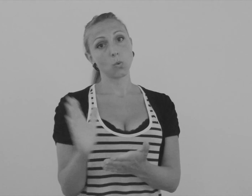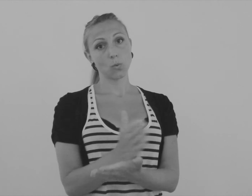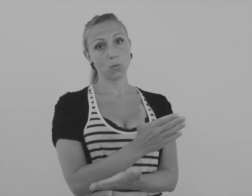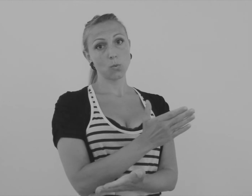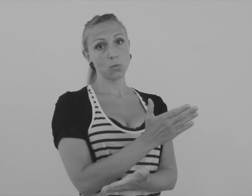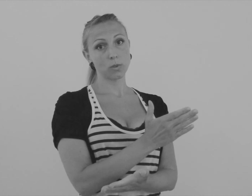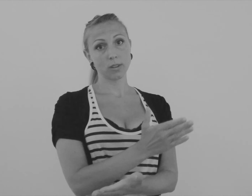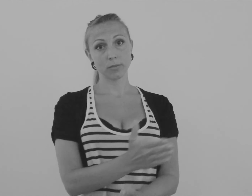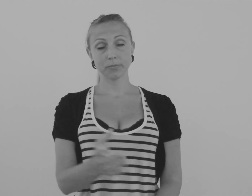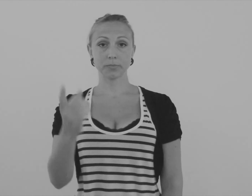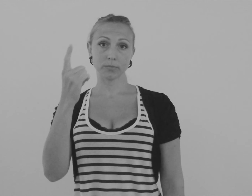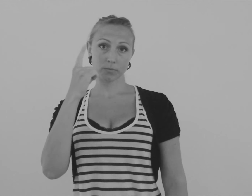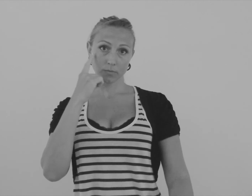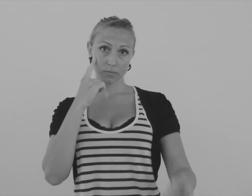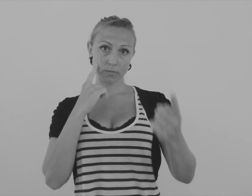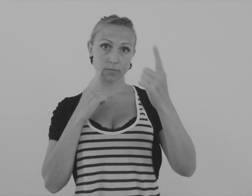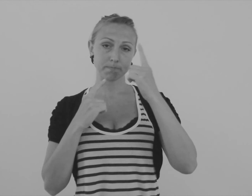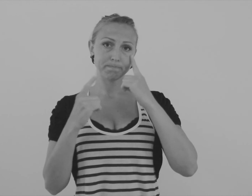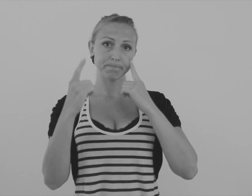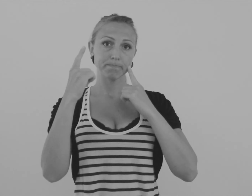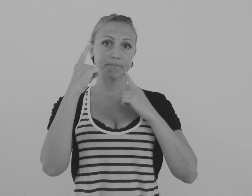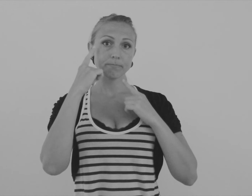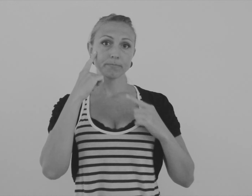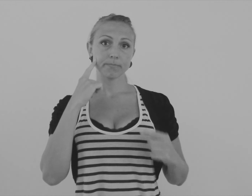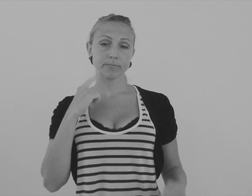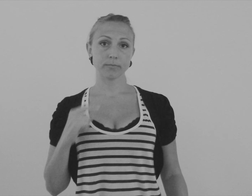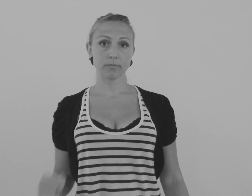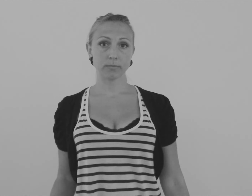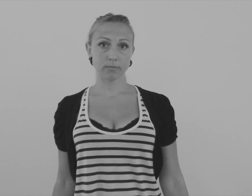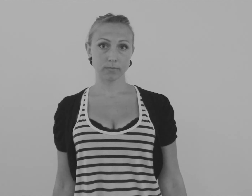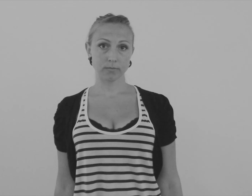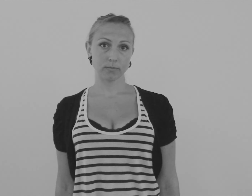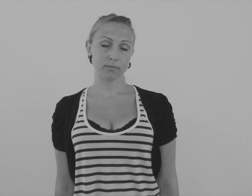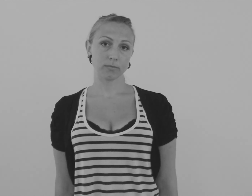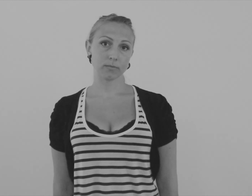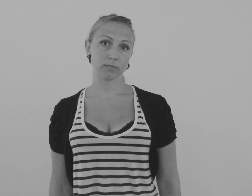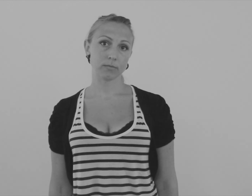utan att fälla tårar.